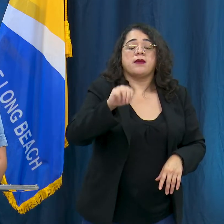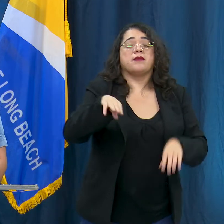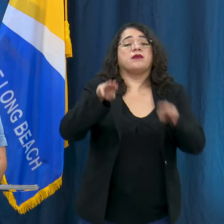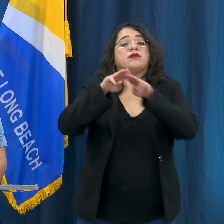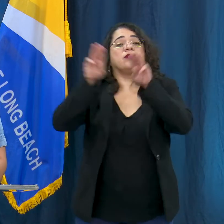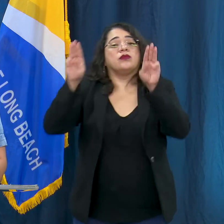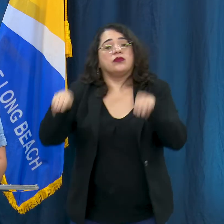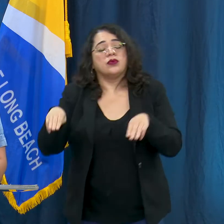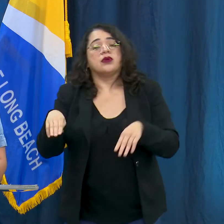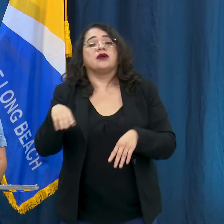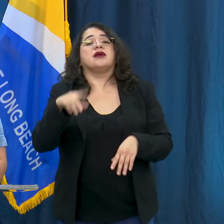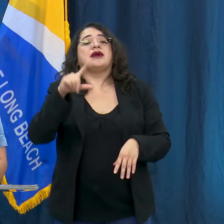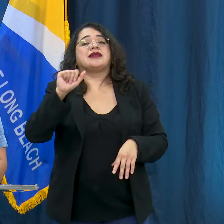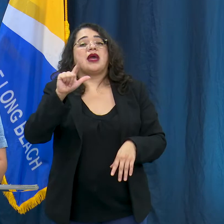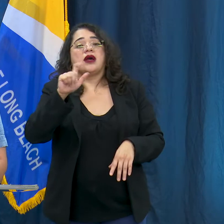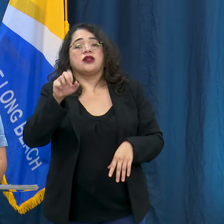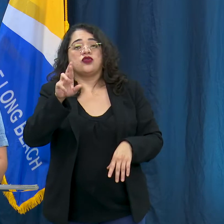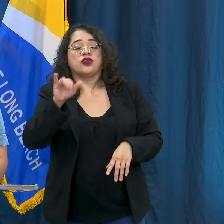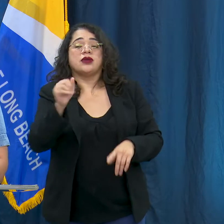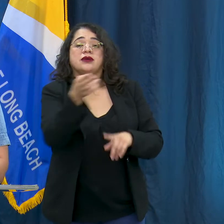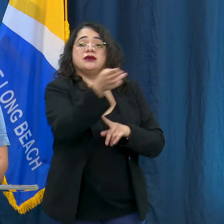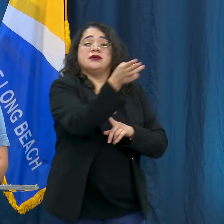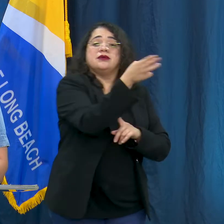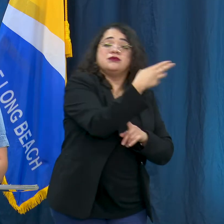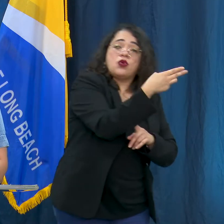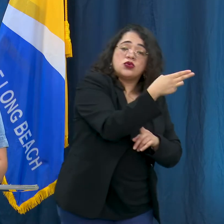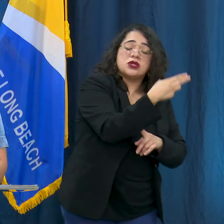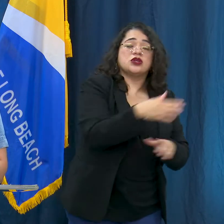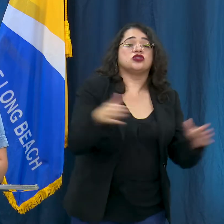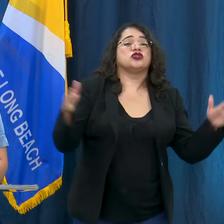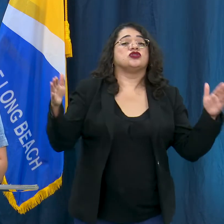corto plazo Tammy no tell sabemos que nuestro ciudades muy grande con el